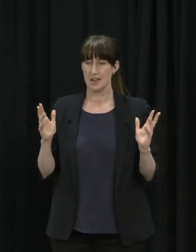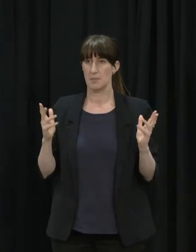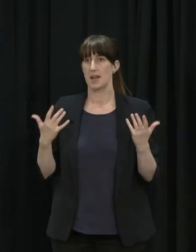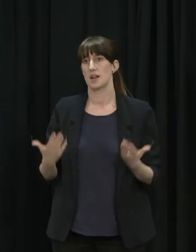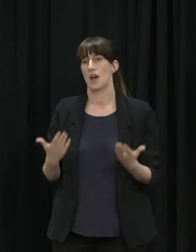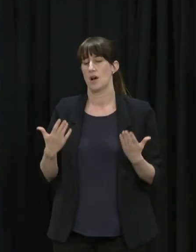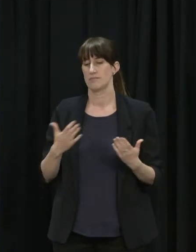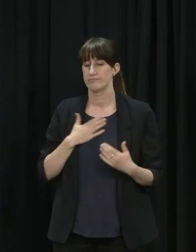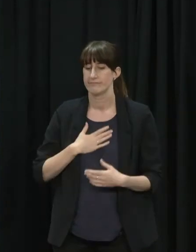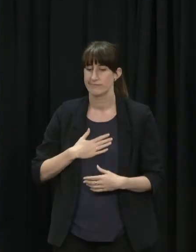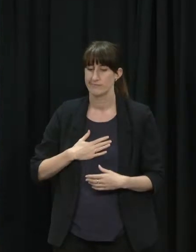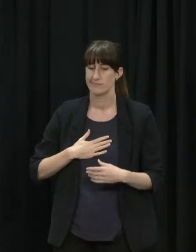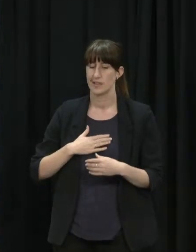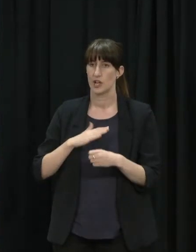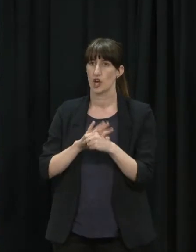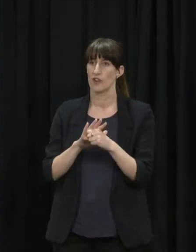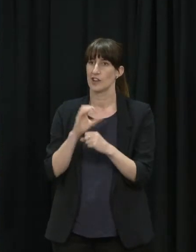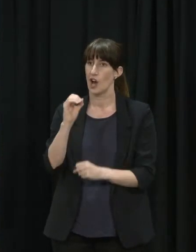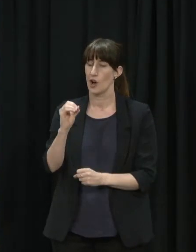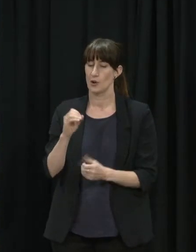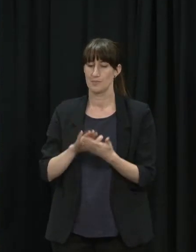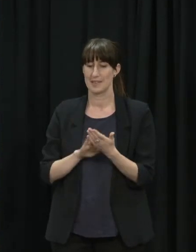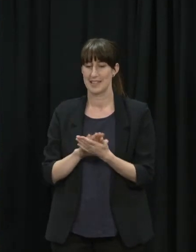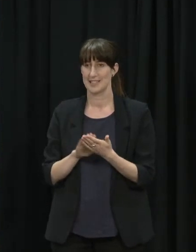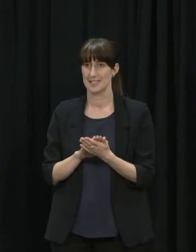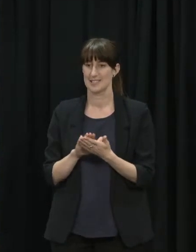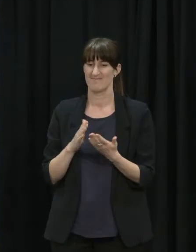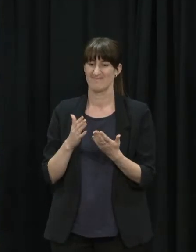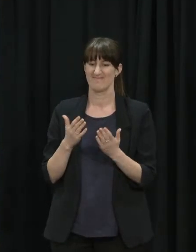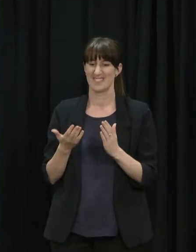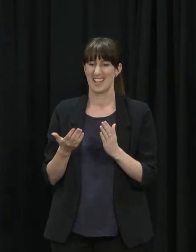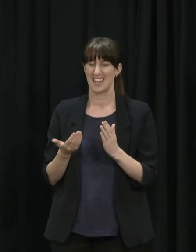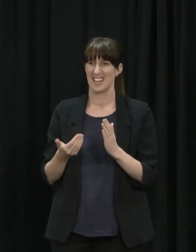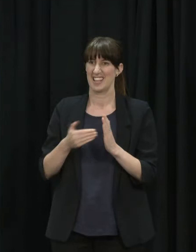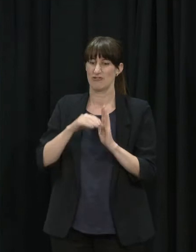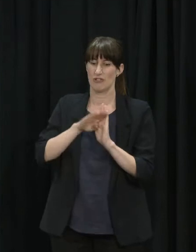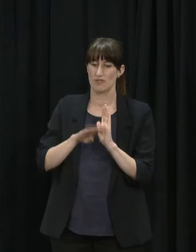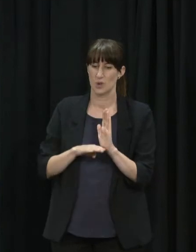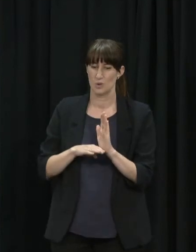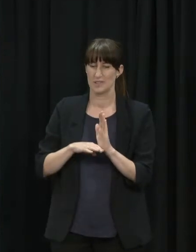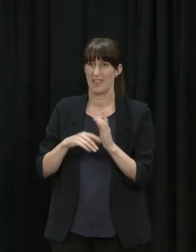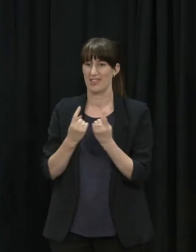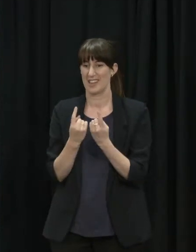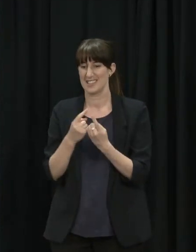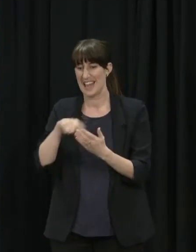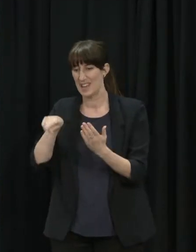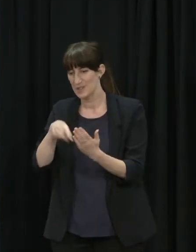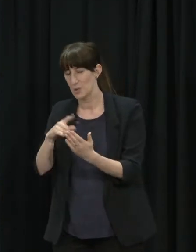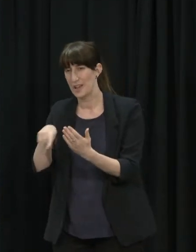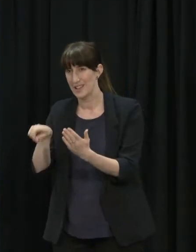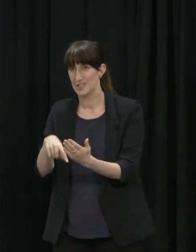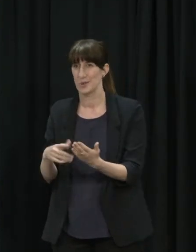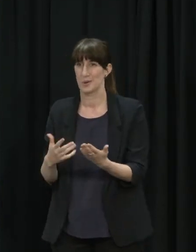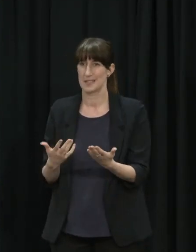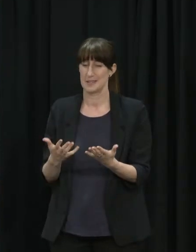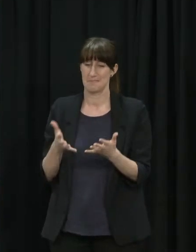rangona) makahia nga wero hou mo tatou, a ko te tikanga ka taea e tatou mahi ki te whakapumau i nga wa katoa kaore e taea e taatau te hoatu ki nga tangata pono. Ehara tena i te mea ka tupu noa ake i Aotearoa, kei te tupu huri noa i te ao.